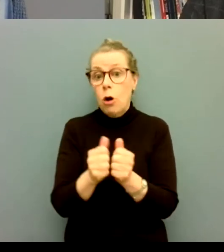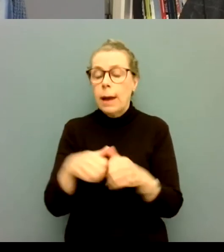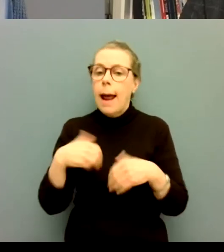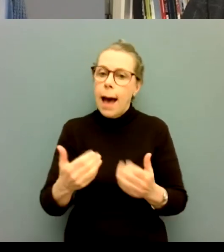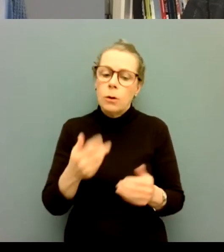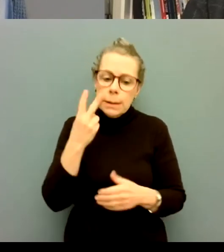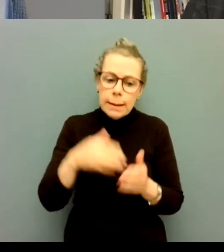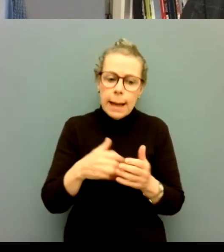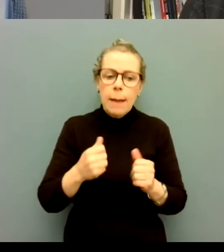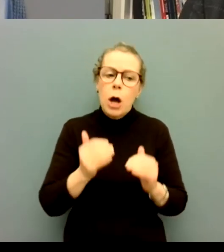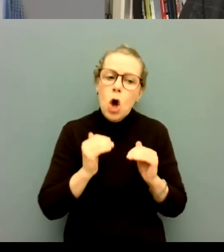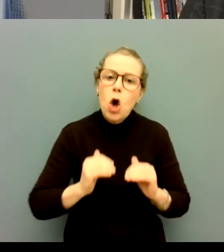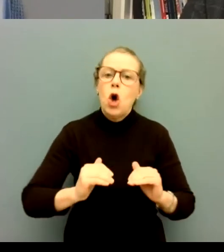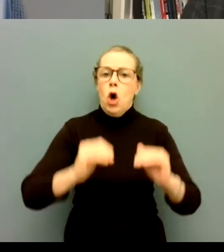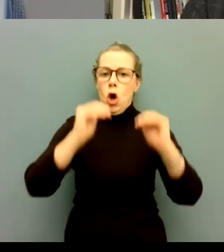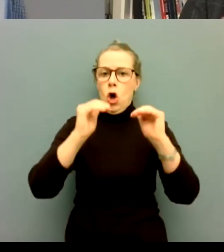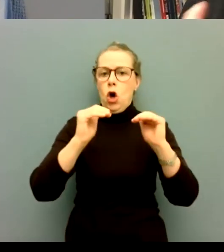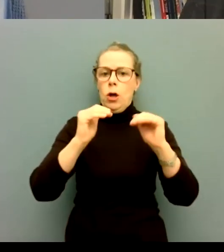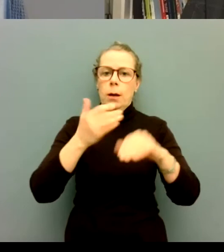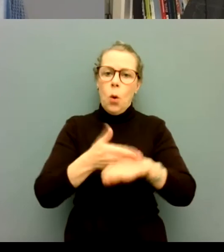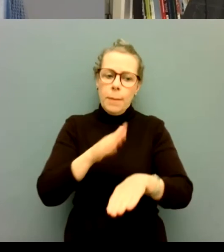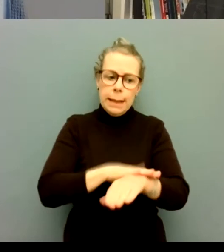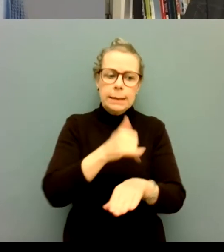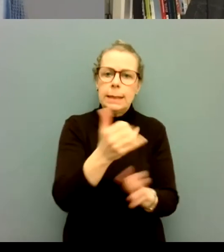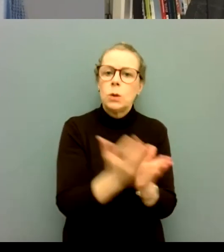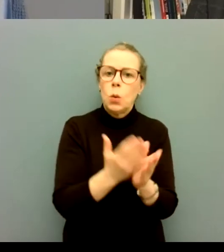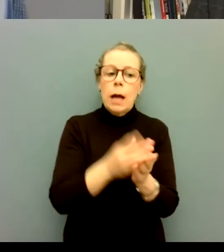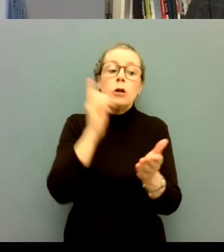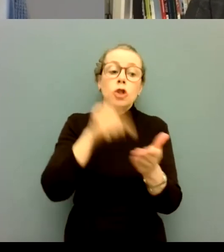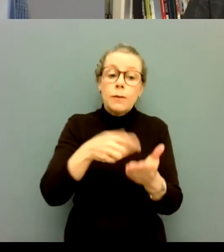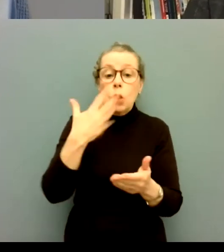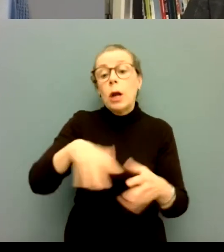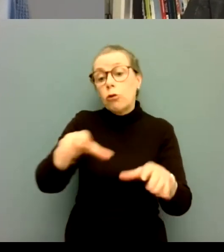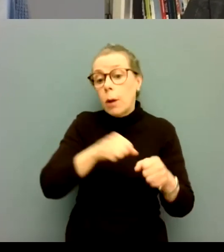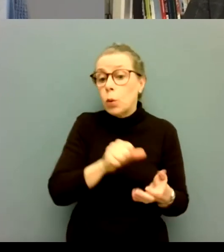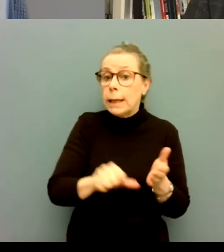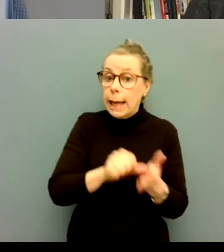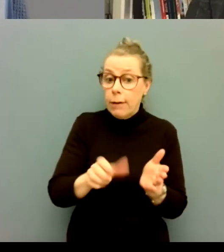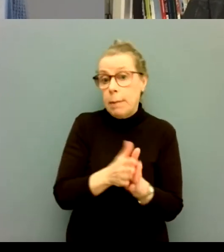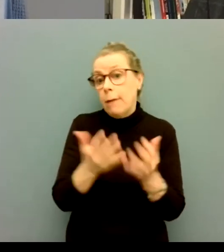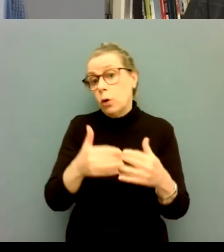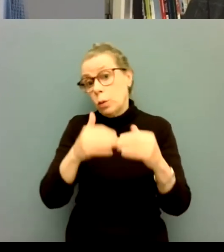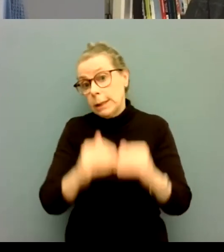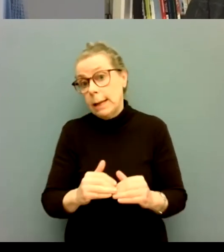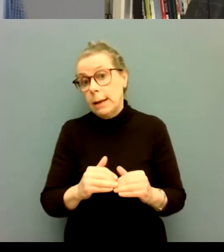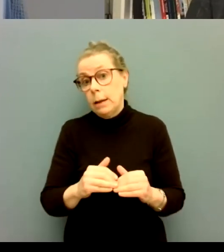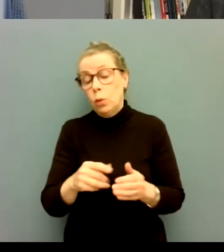i skolan för att ta emot elever med funktionsnedsättning- och särskilda behov.